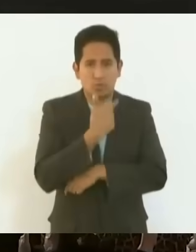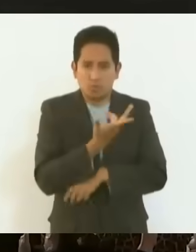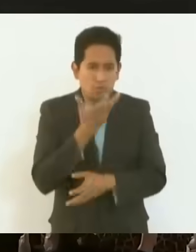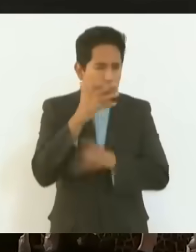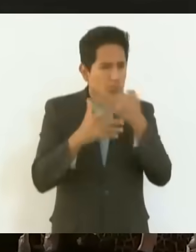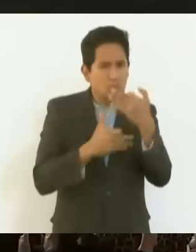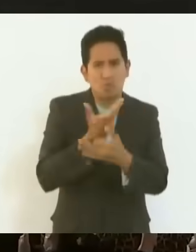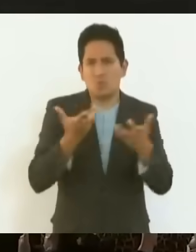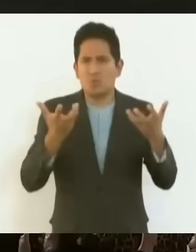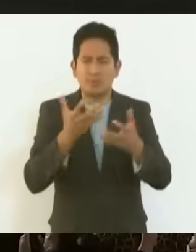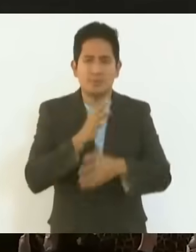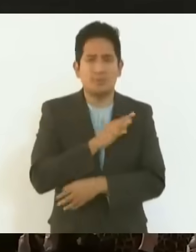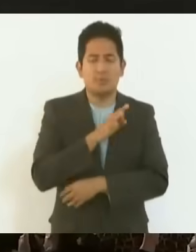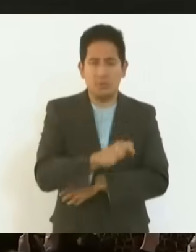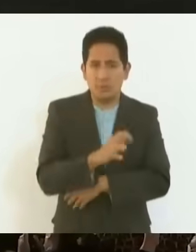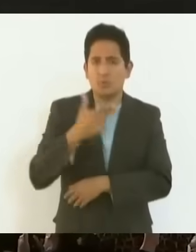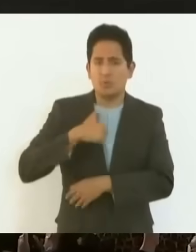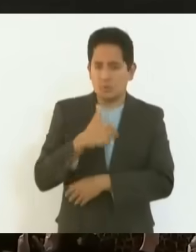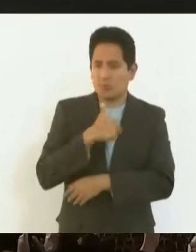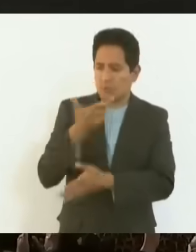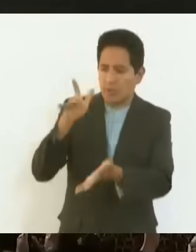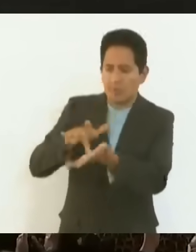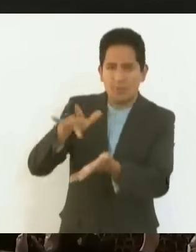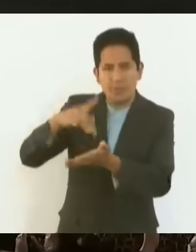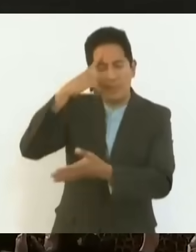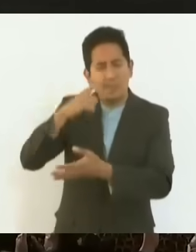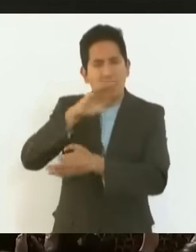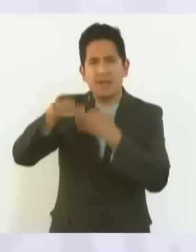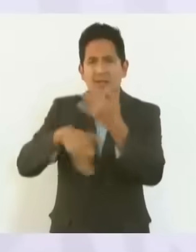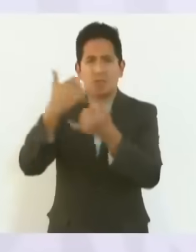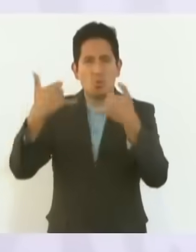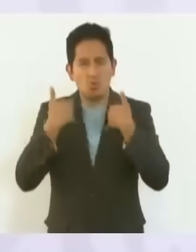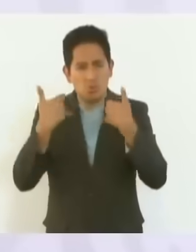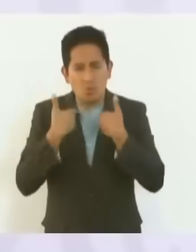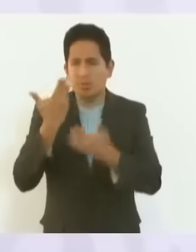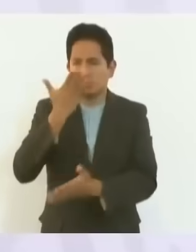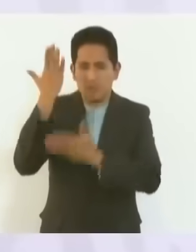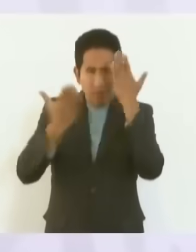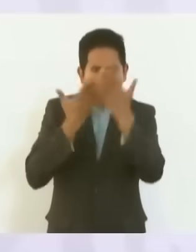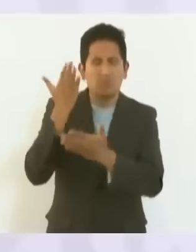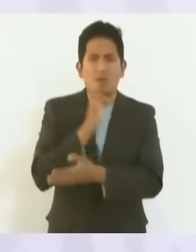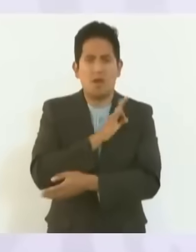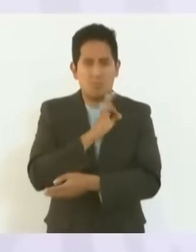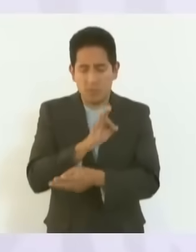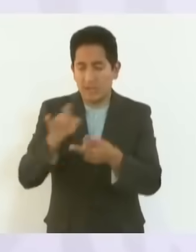que ningún joven se quede sin estudiar, para que ningún joven se quede sin acceso a la educación,